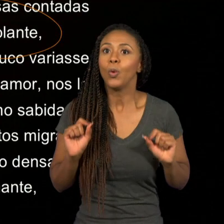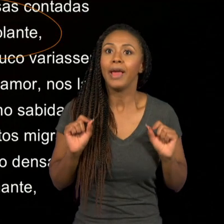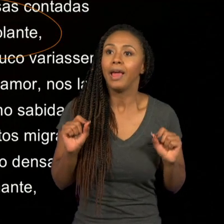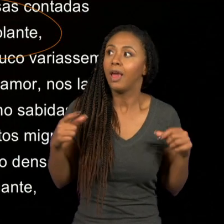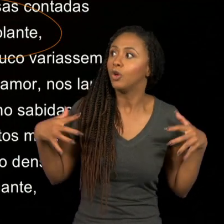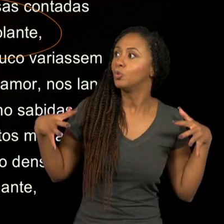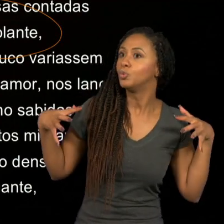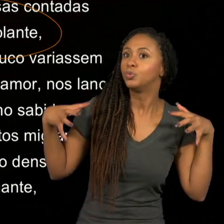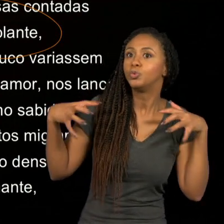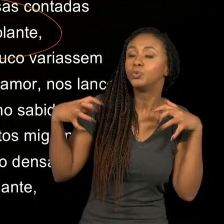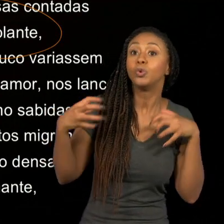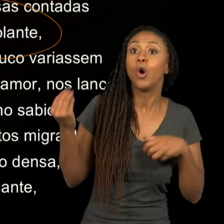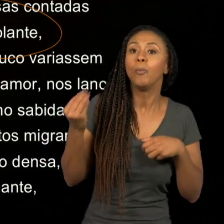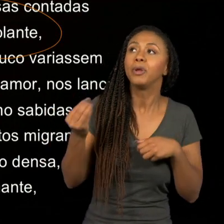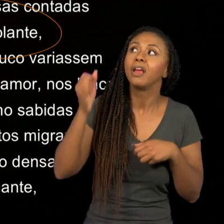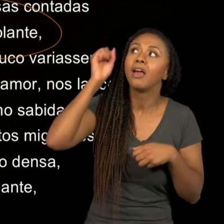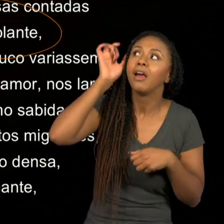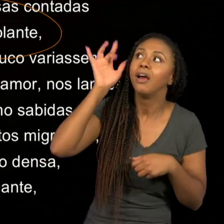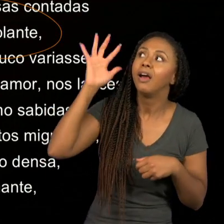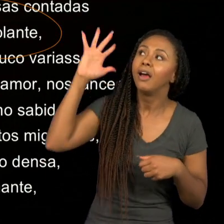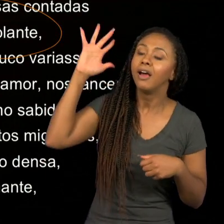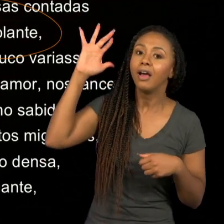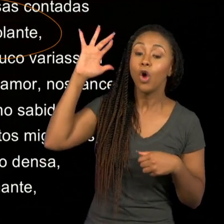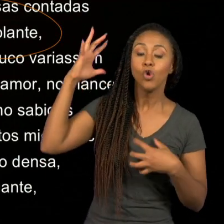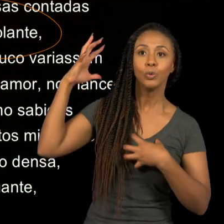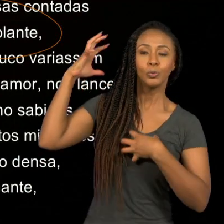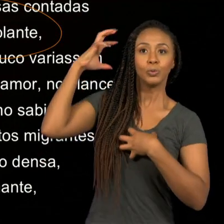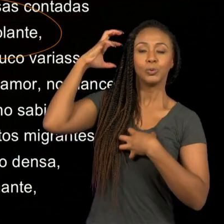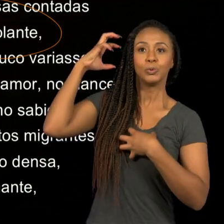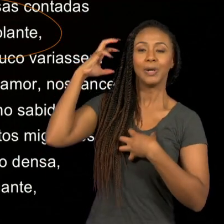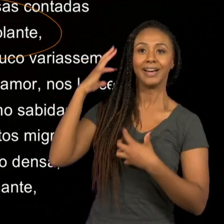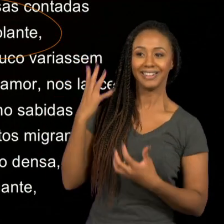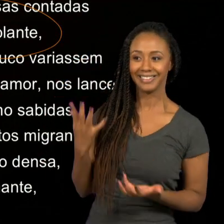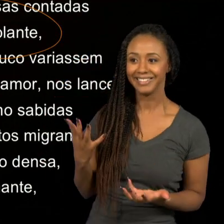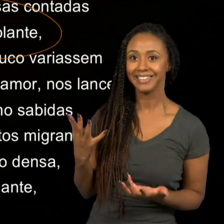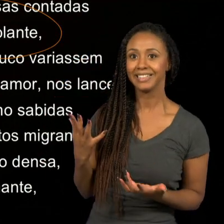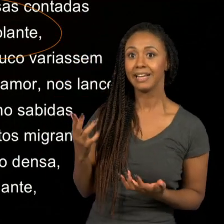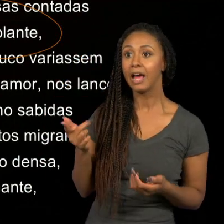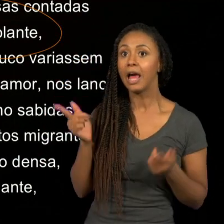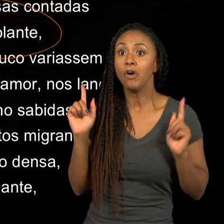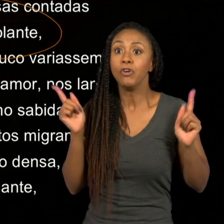FANTASIA, O SUSPENSE CAUSADO PELA HISTÓRIA, AS AVENTURAS NARRADAS NA HISTÓRIA.